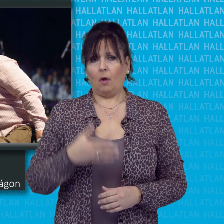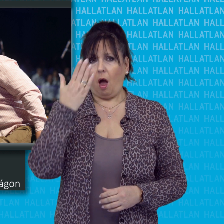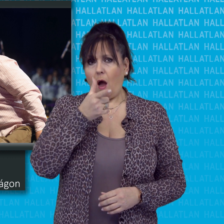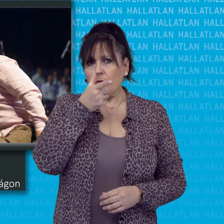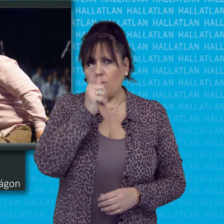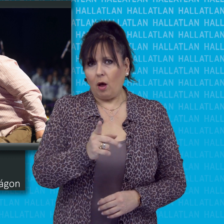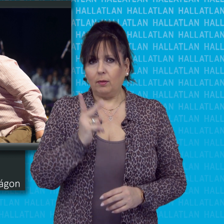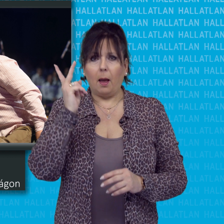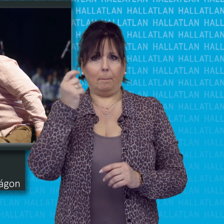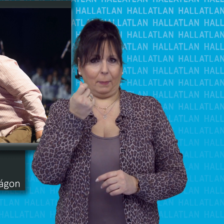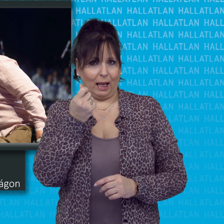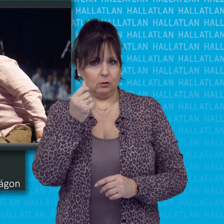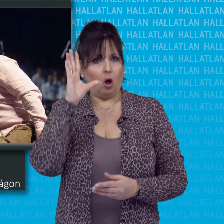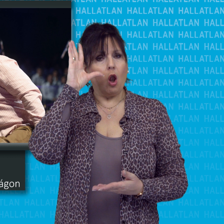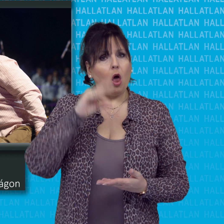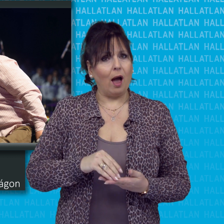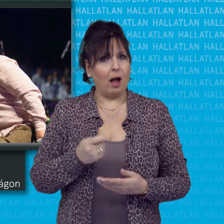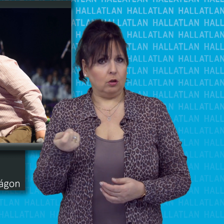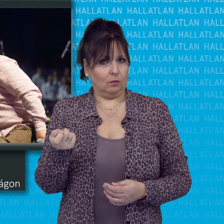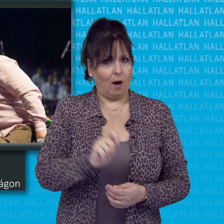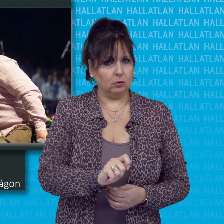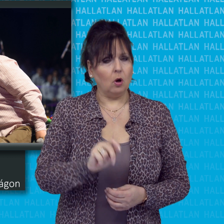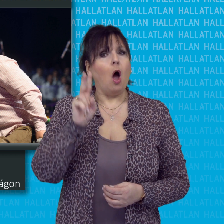Ráadásul nemcsak az jelenti a gondot, hogy nincs elegendő tőke a saját lakás vásárlására,